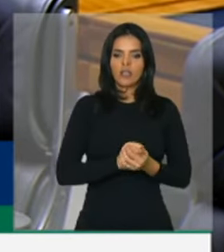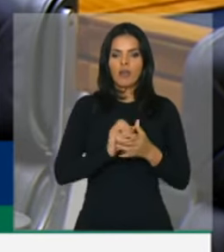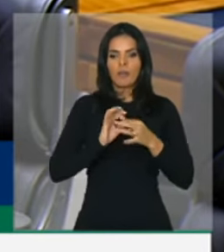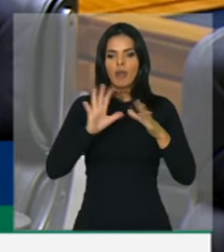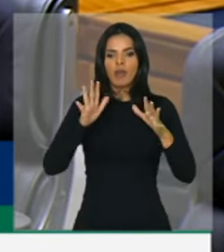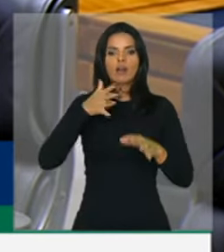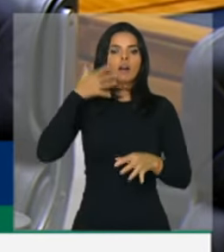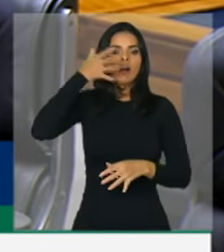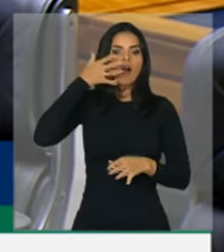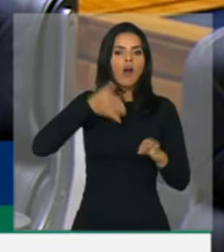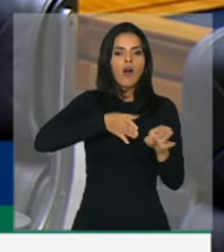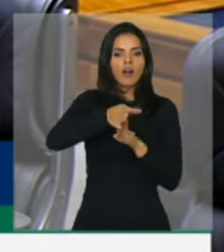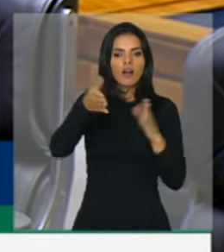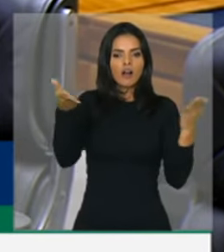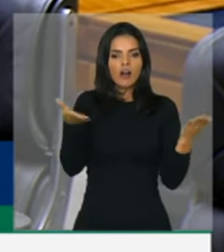ESSE TEMA DESTE PROJETO DE LEI APRESENTADO PELO NOBRE